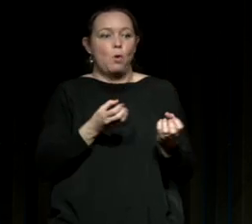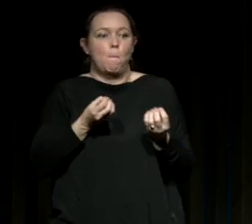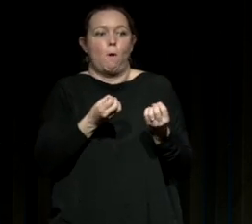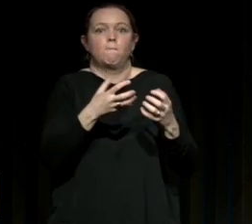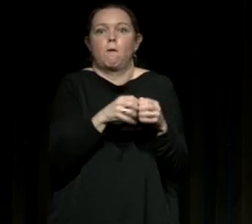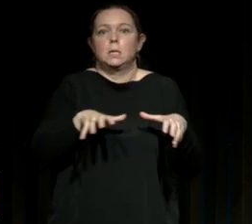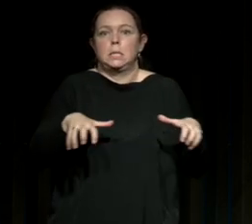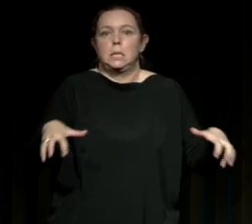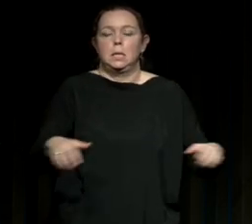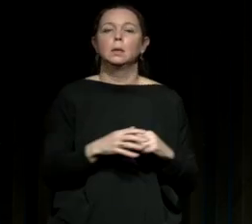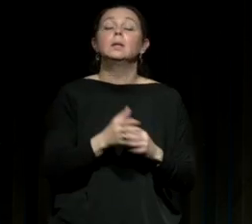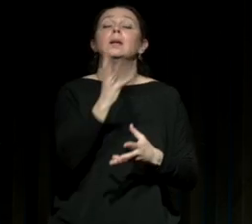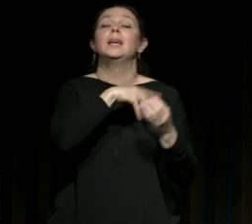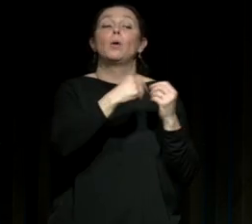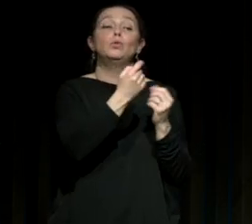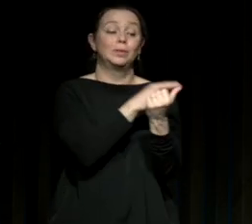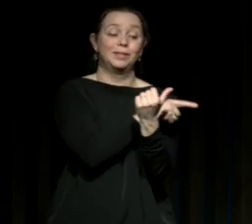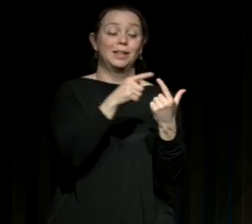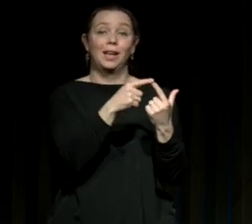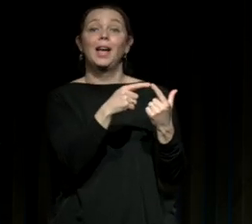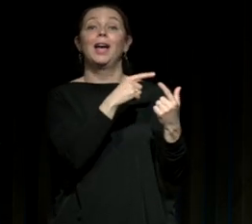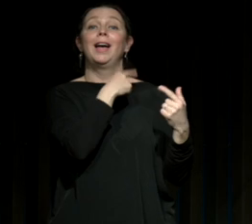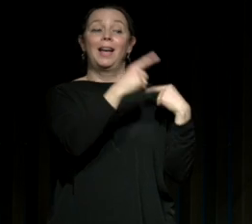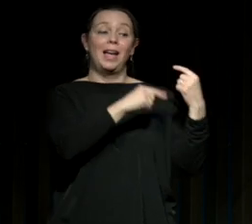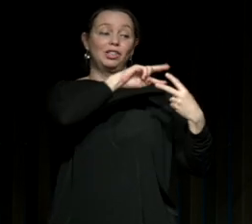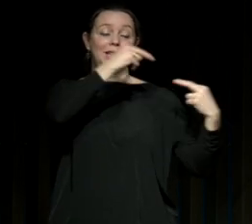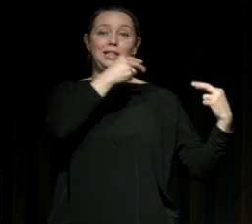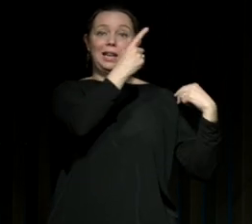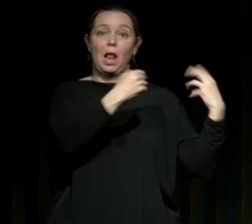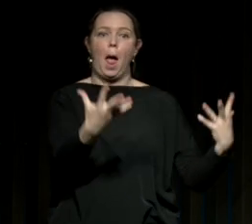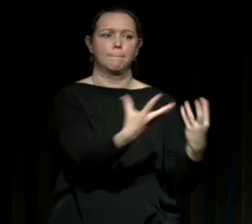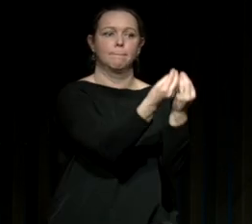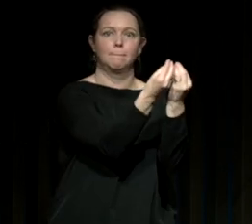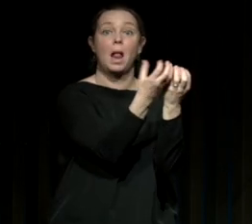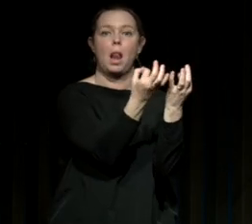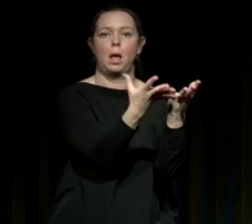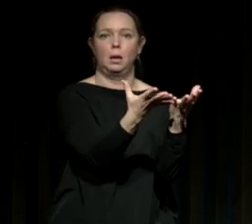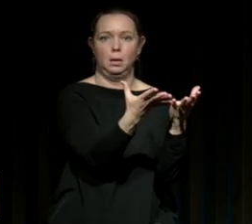est effectivement la génétique intervient dans l'obésité on considère qu'elle explique